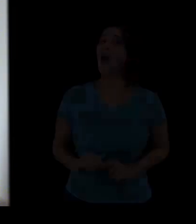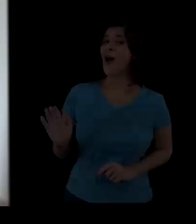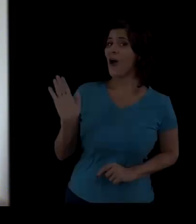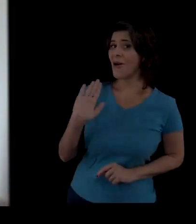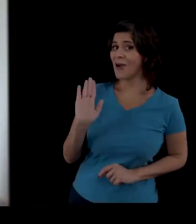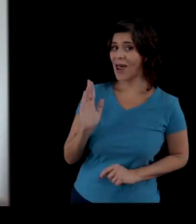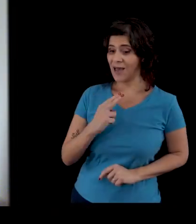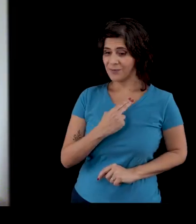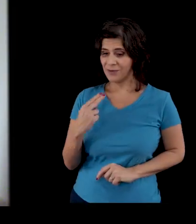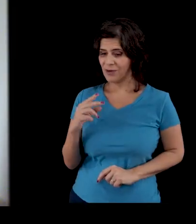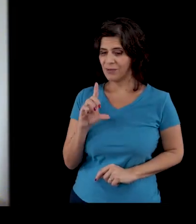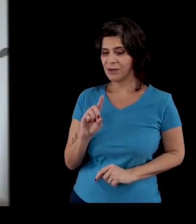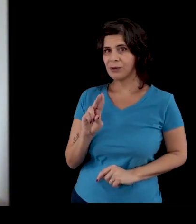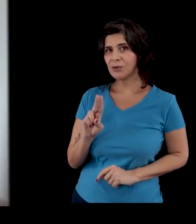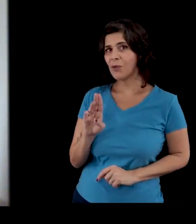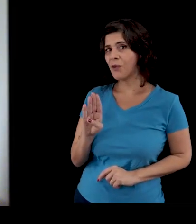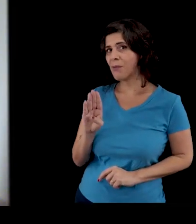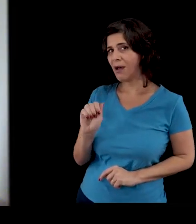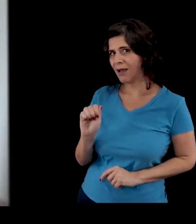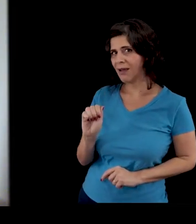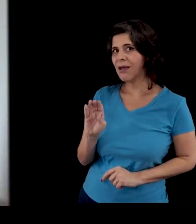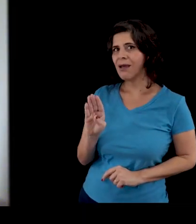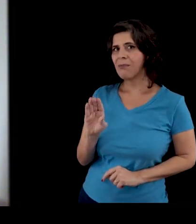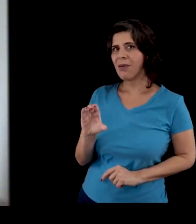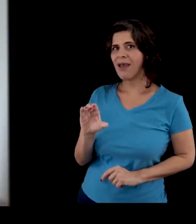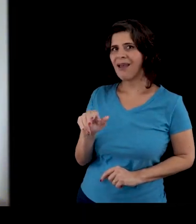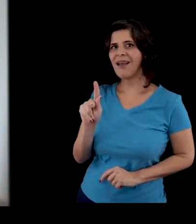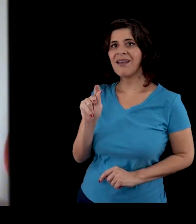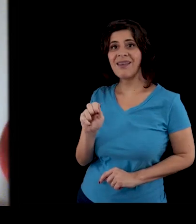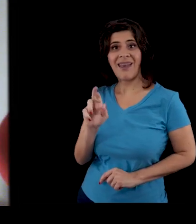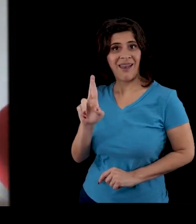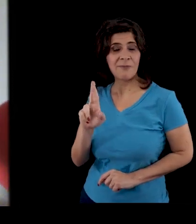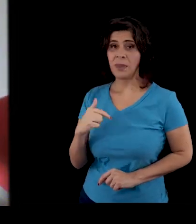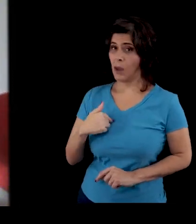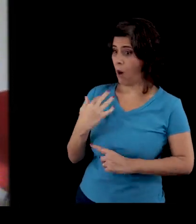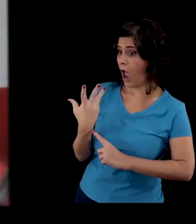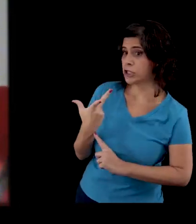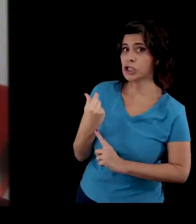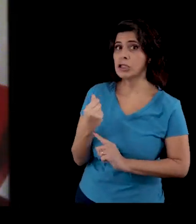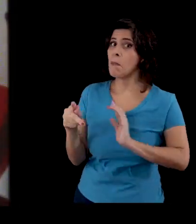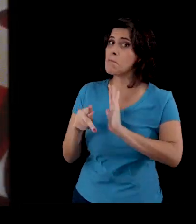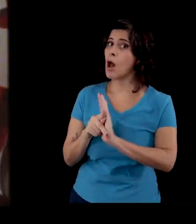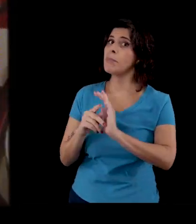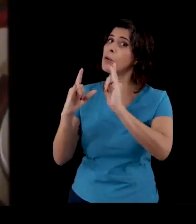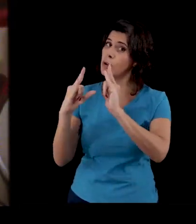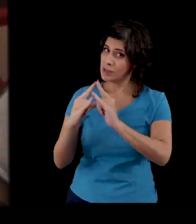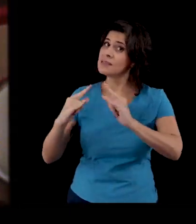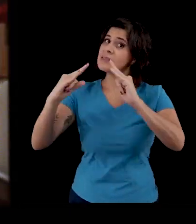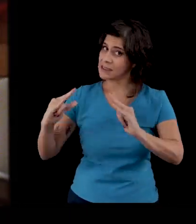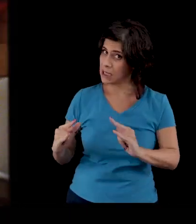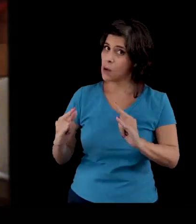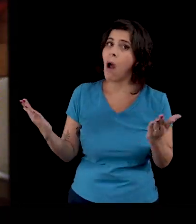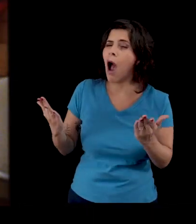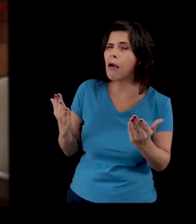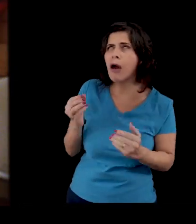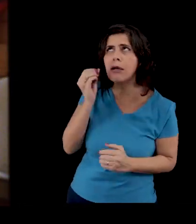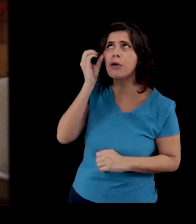Olá, sou Duba Becker, sou artista circense e hoje vou mostrar para vocês um pouquinho dos meus conhecimentos.